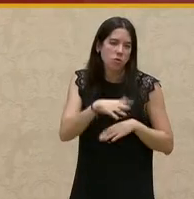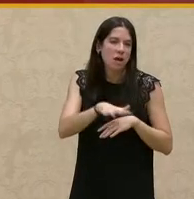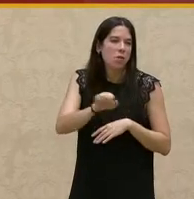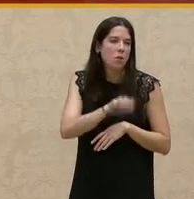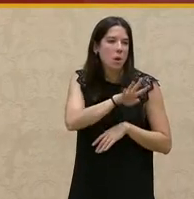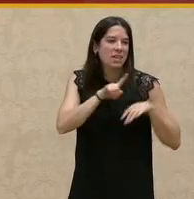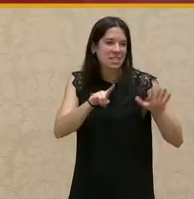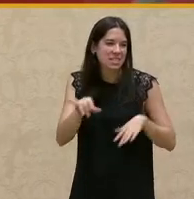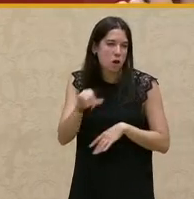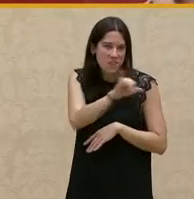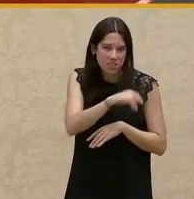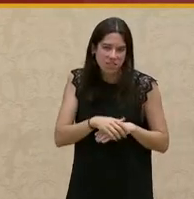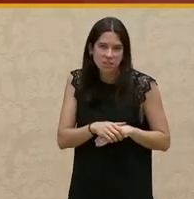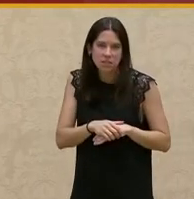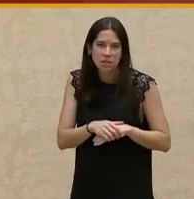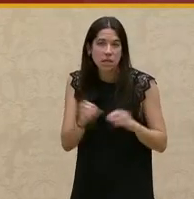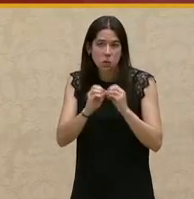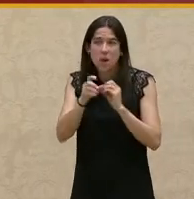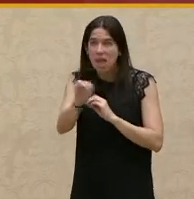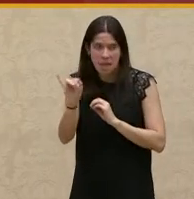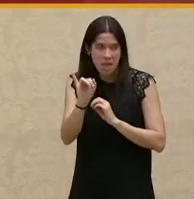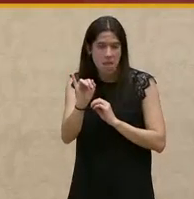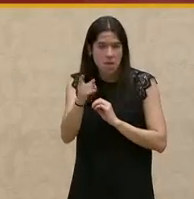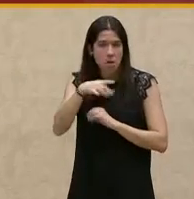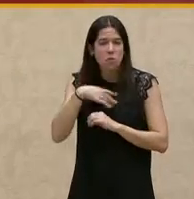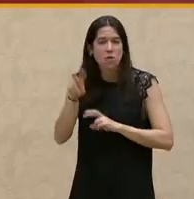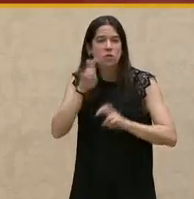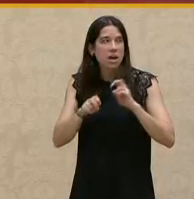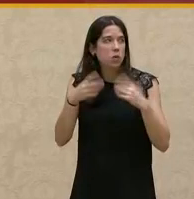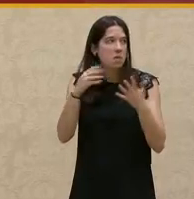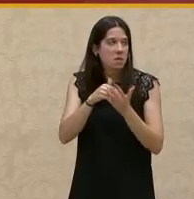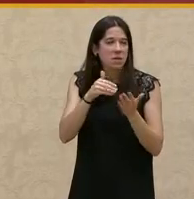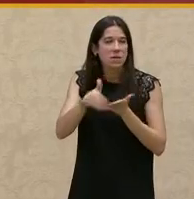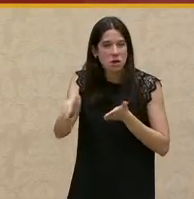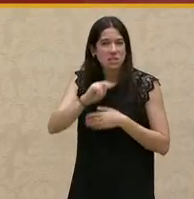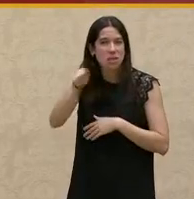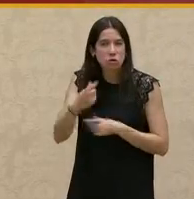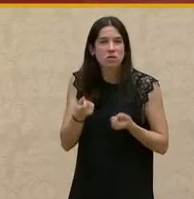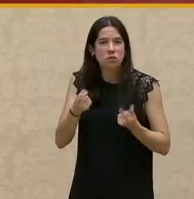Está en Google. Podéis poner nueve mil millones de euros, gasto extraordinario,